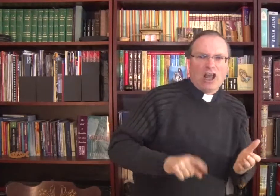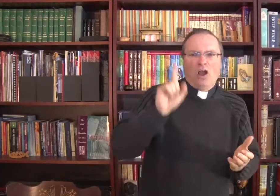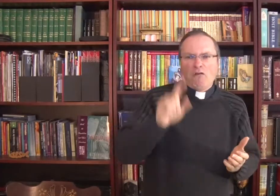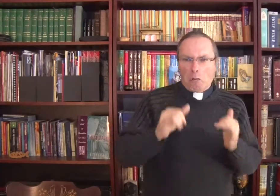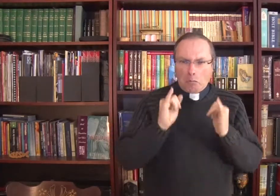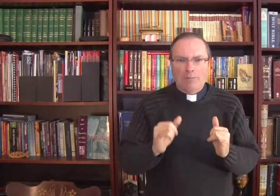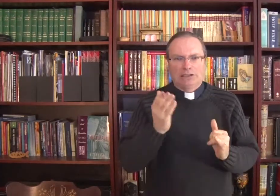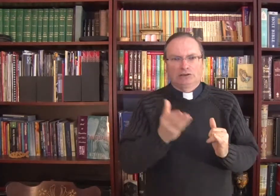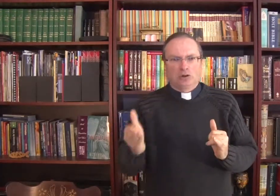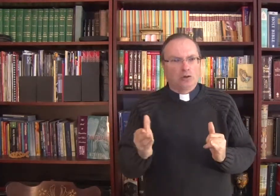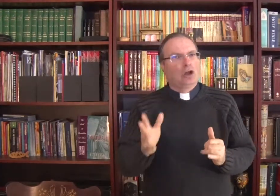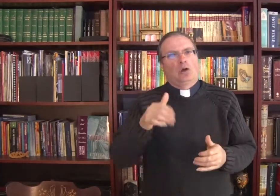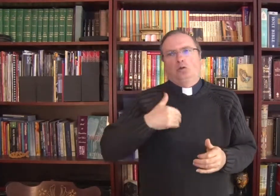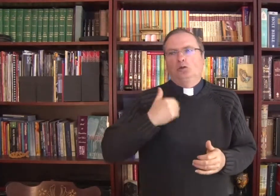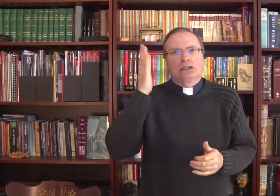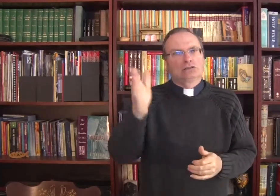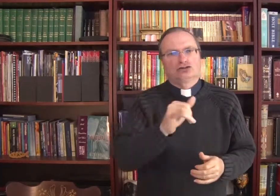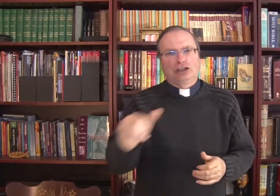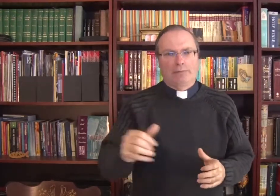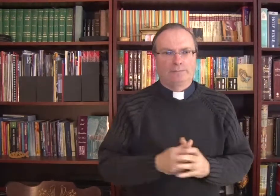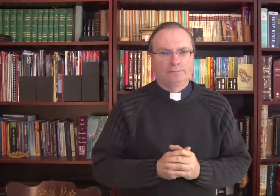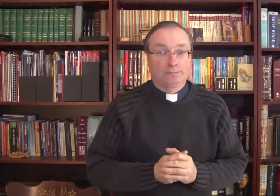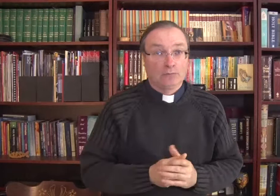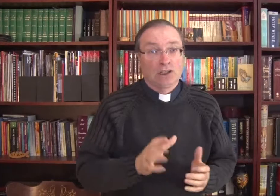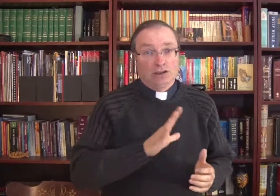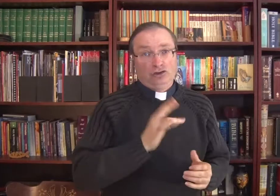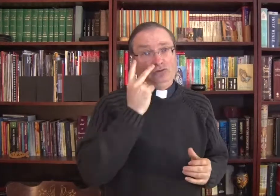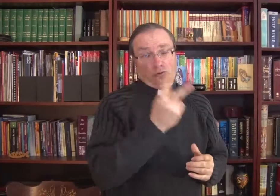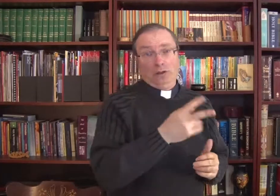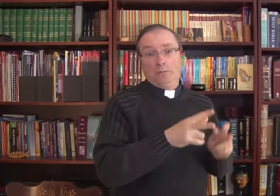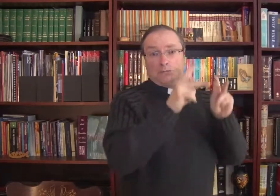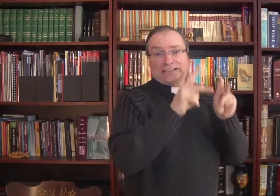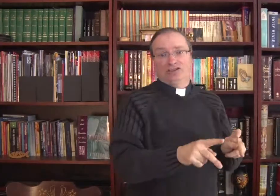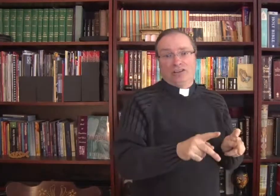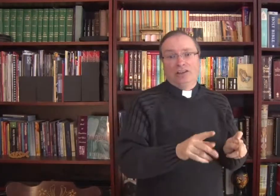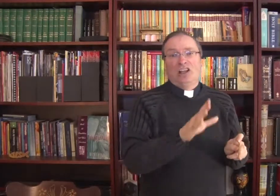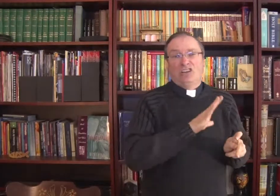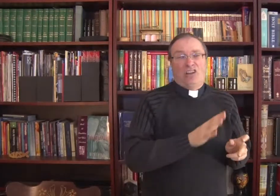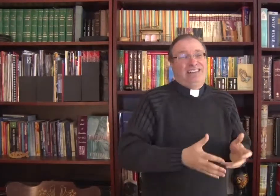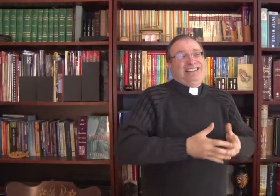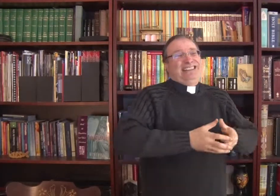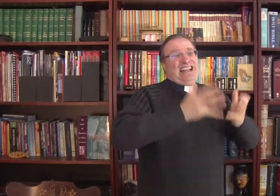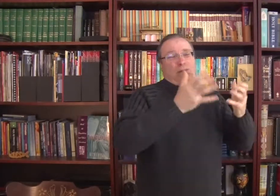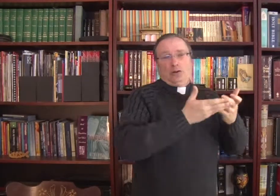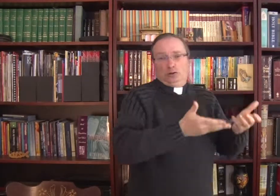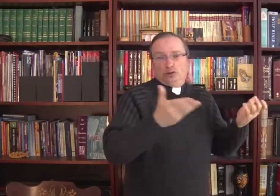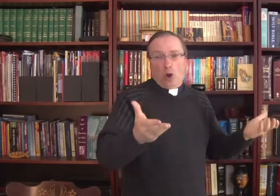faut même les choses qu’on n’utiliserait jamais. J’ai vu une personne qui a tellement de choses